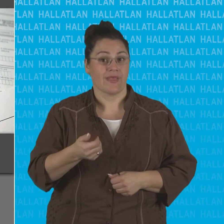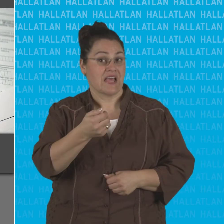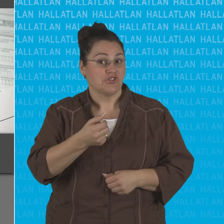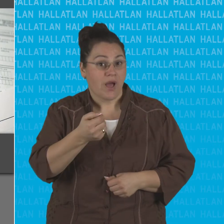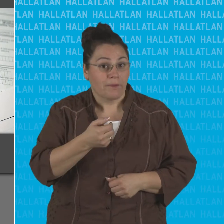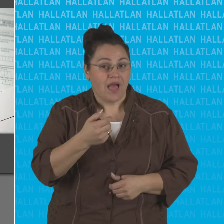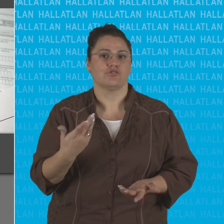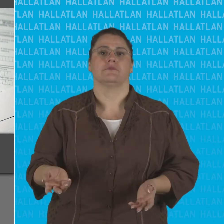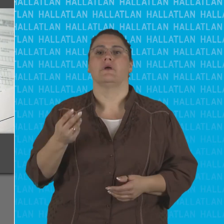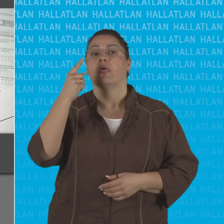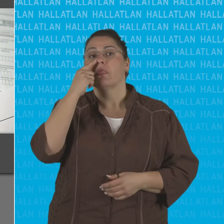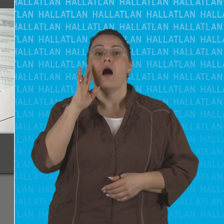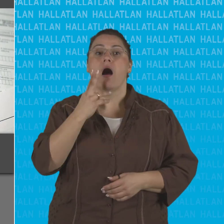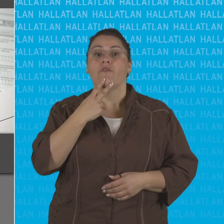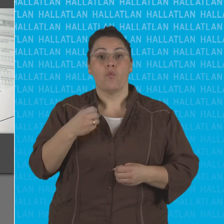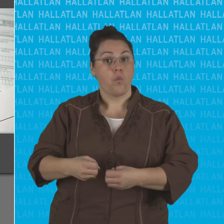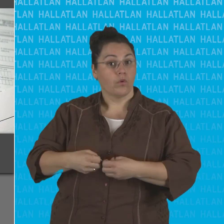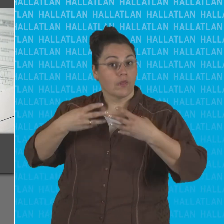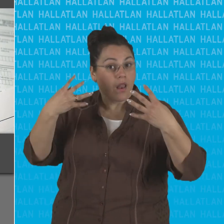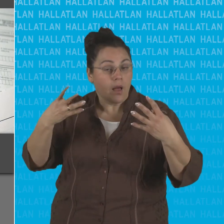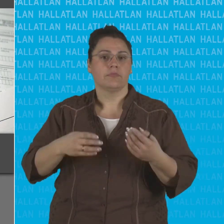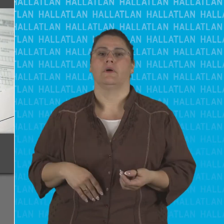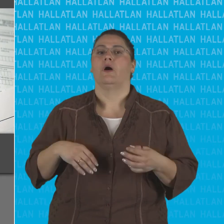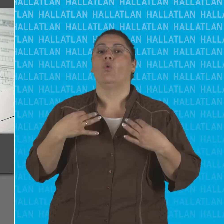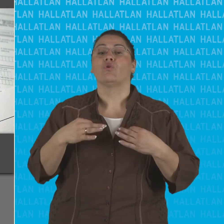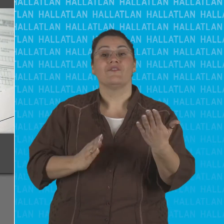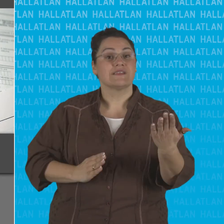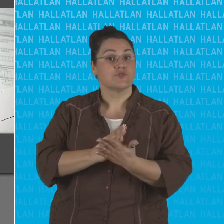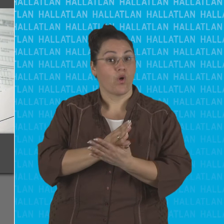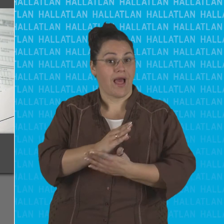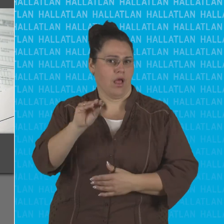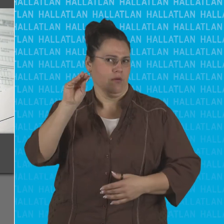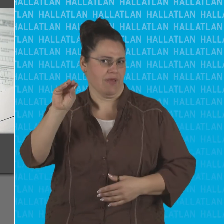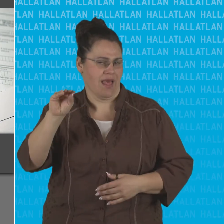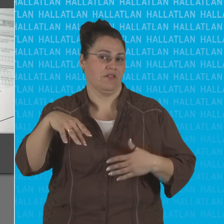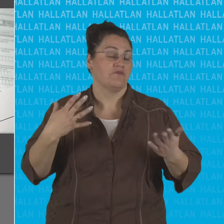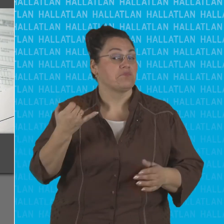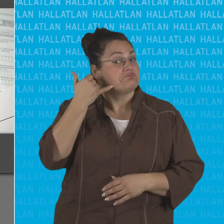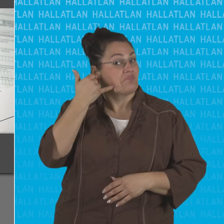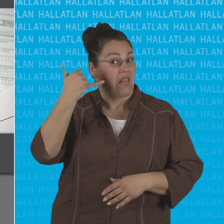akár SMS-ben, akár a NAV honlapján, telefonon vagy az ügyfélszolgálaton.